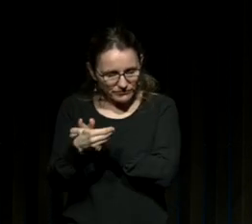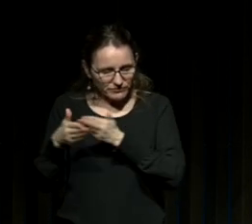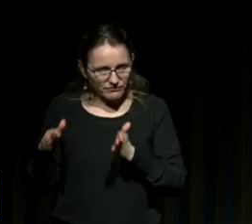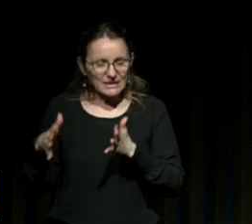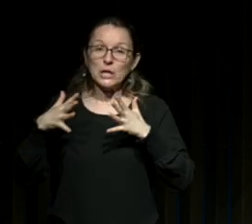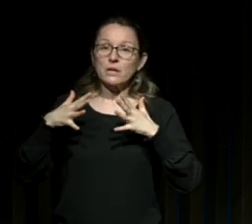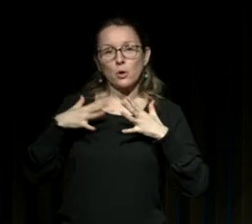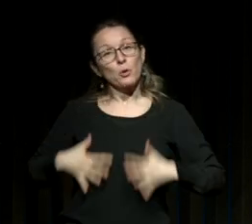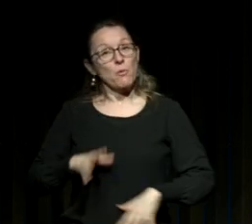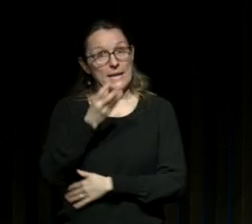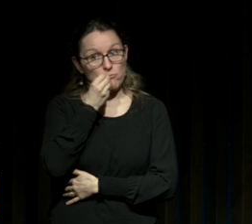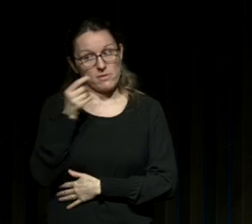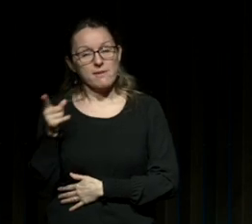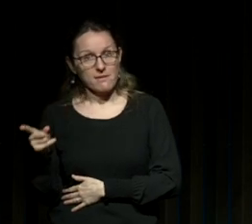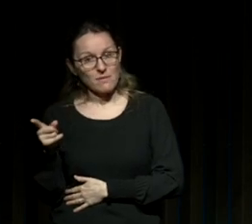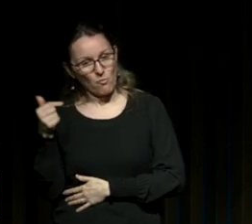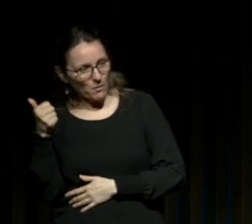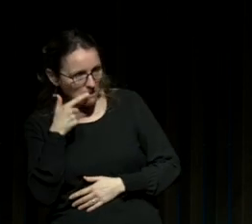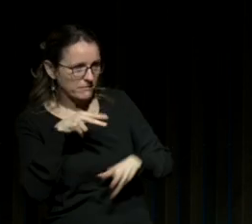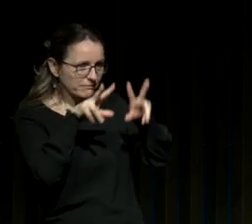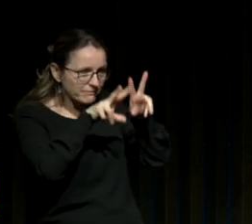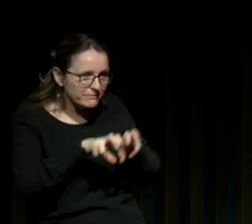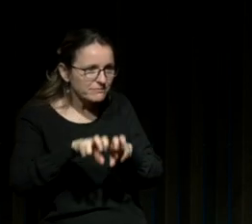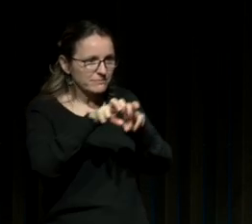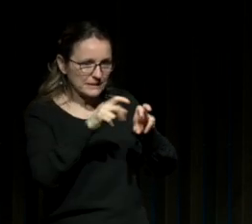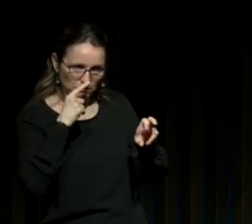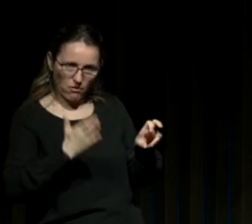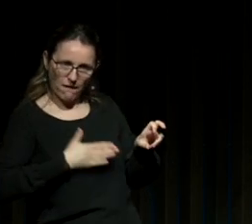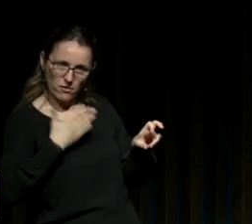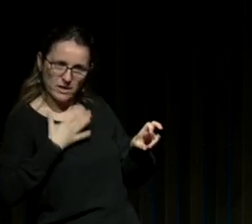alimentaires pour évaluer les bénéfices d'une telle réhabilitation il ya des réseaux dans